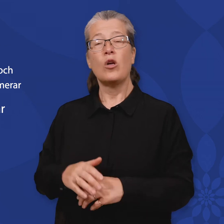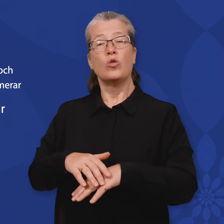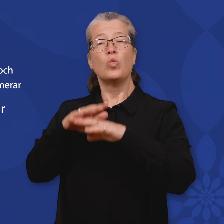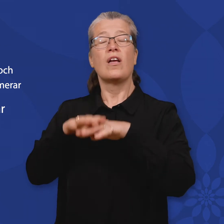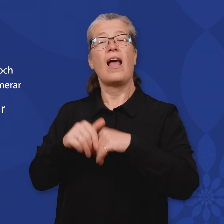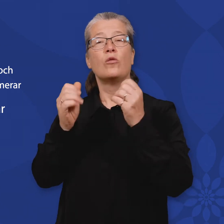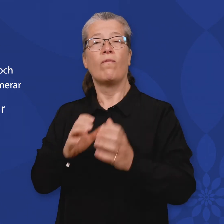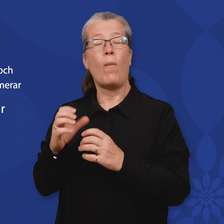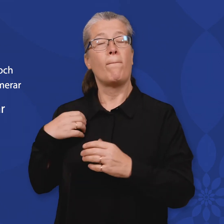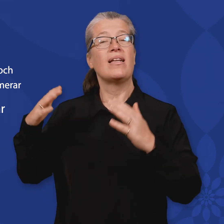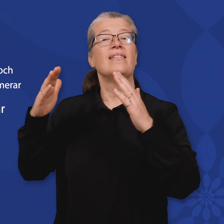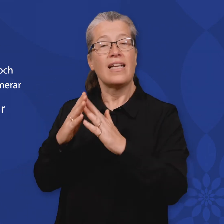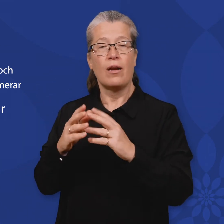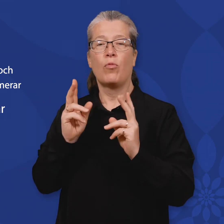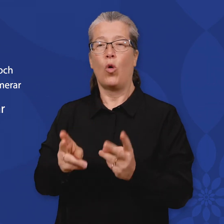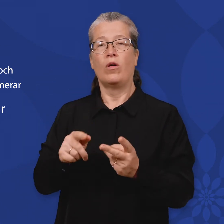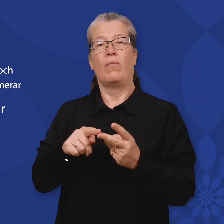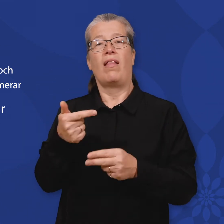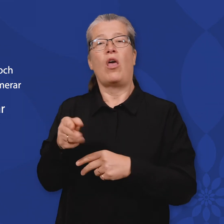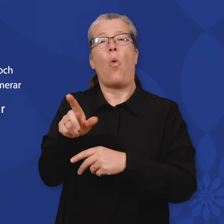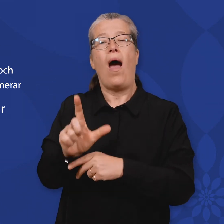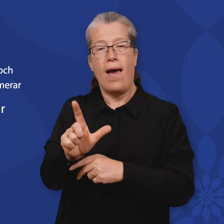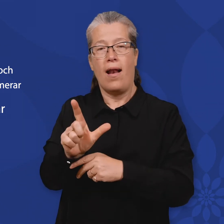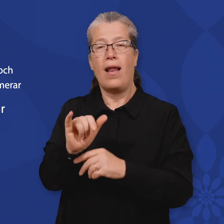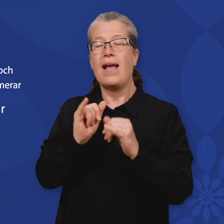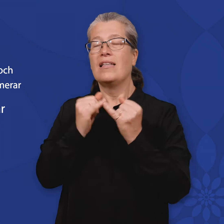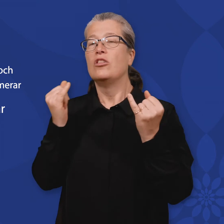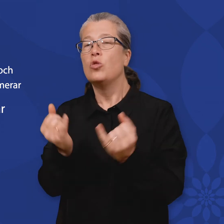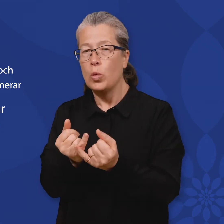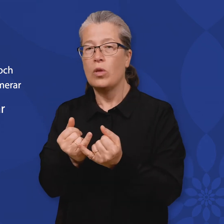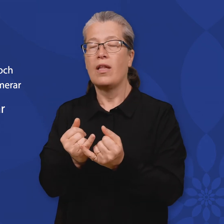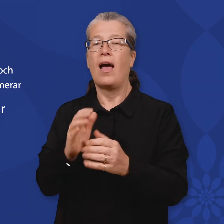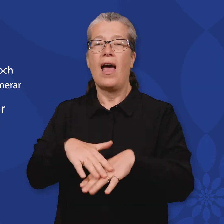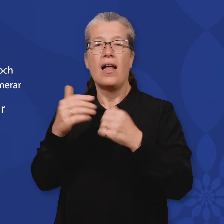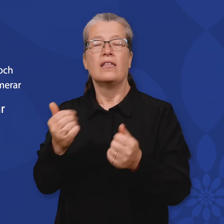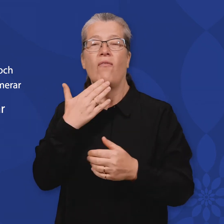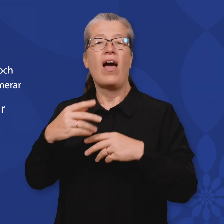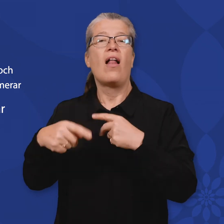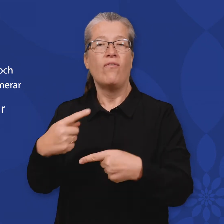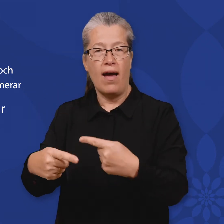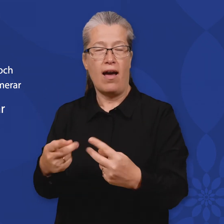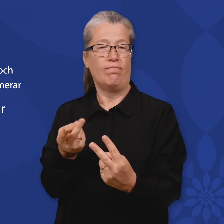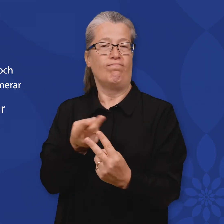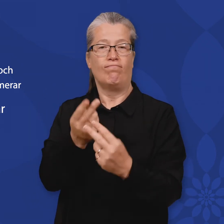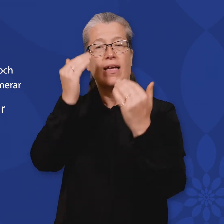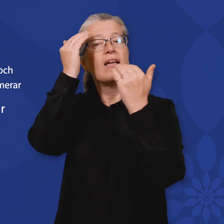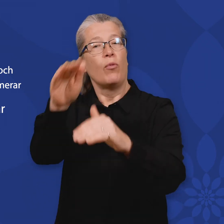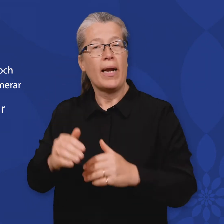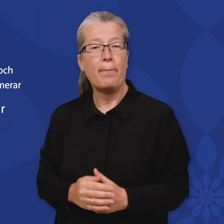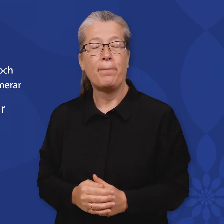Social- och hälsovårdsministeriet och Institutet för hälsa och välfärd informerar (2.6.2021):